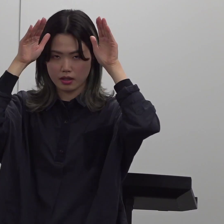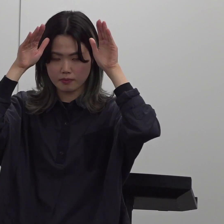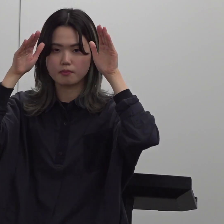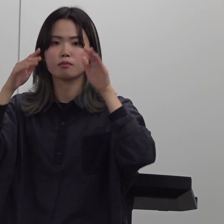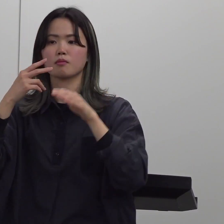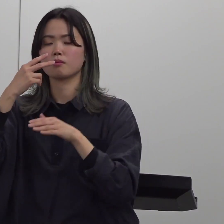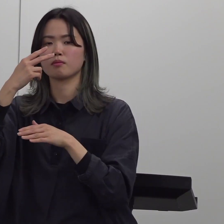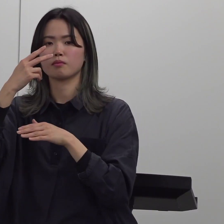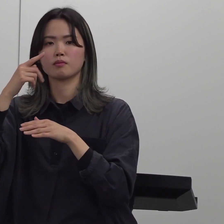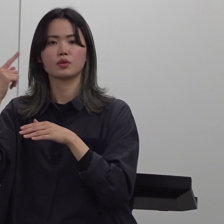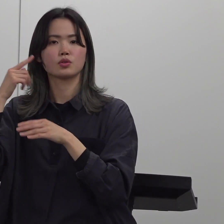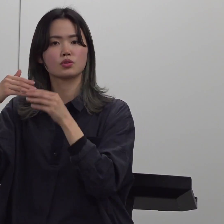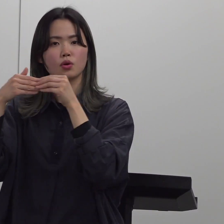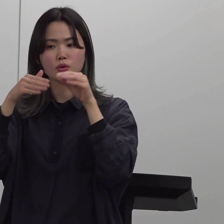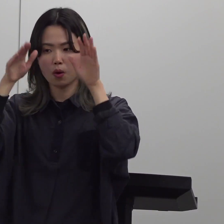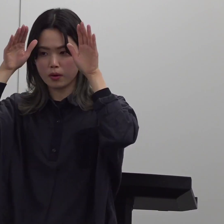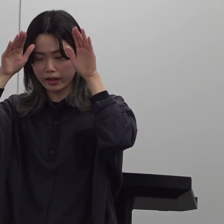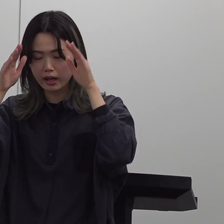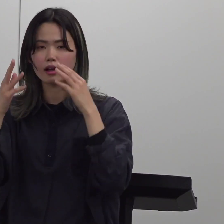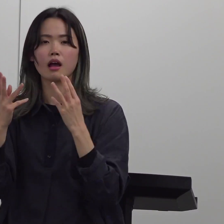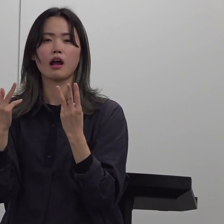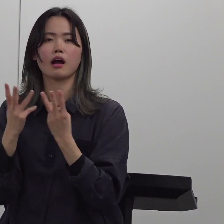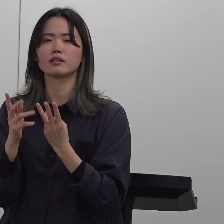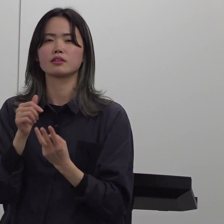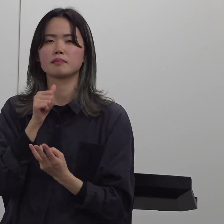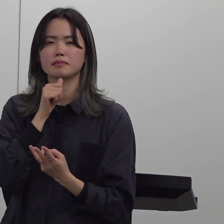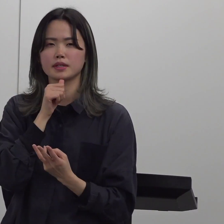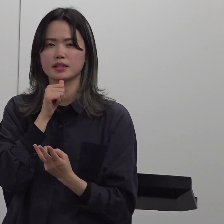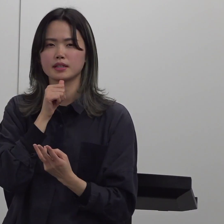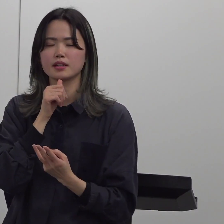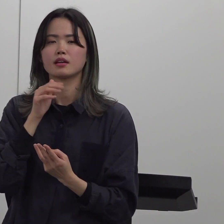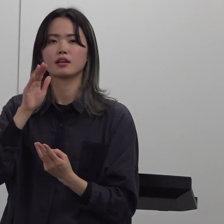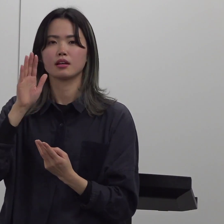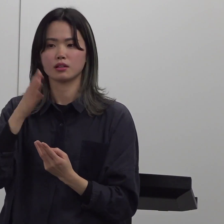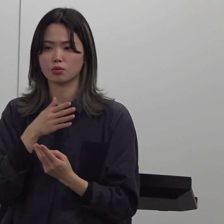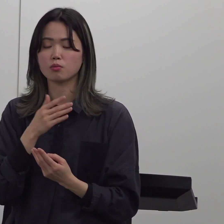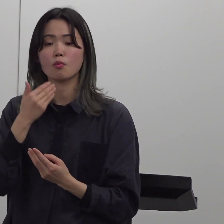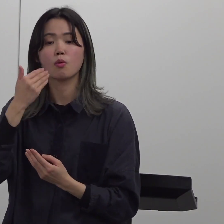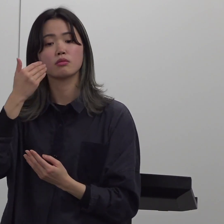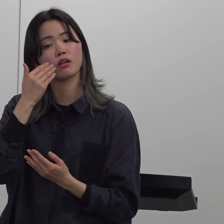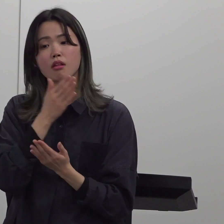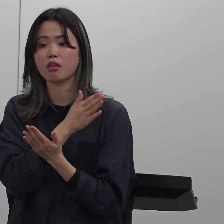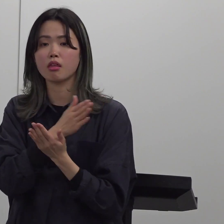やはり誰でも取れる、入手できるわけではないし